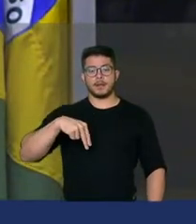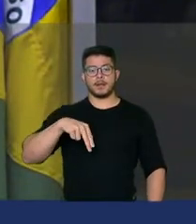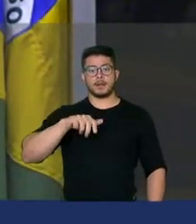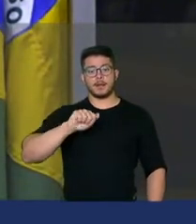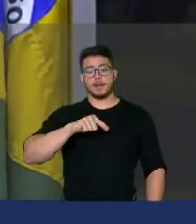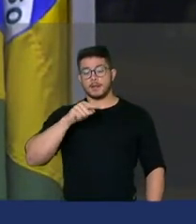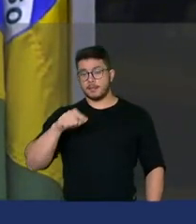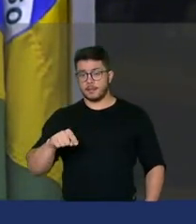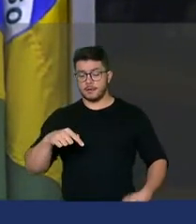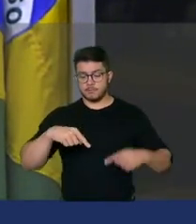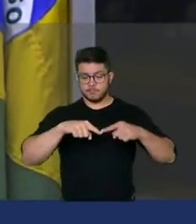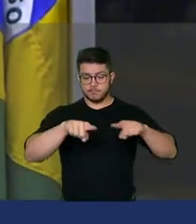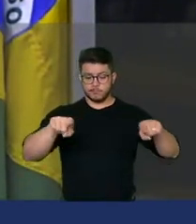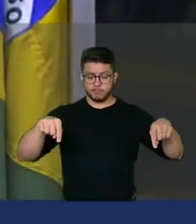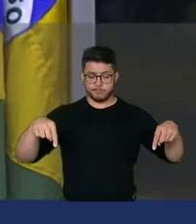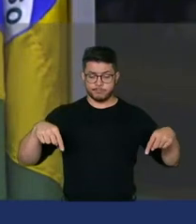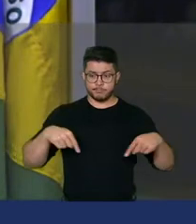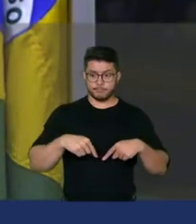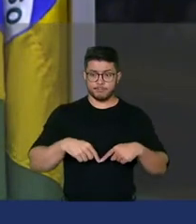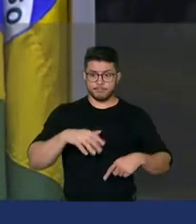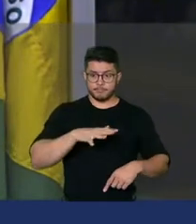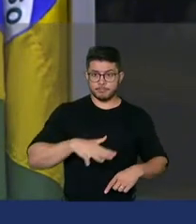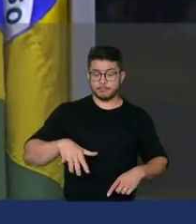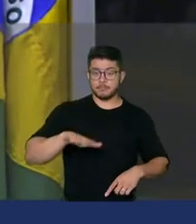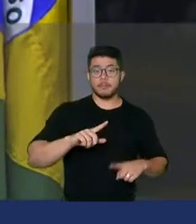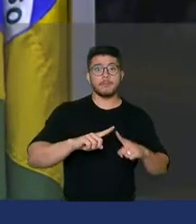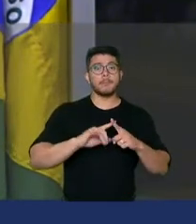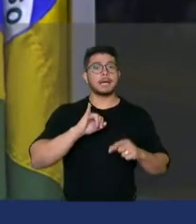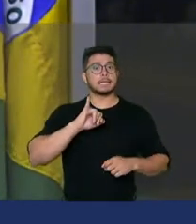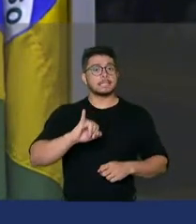O DO MARACANÃE SE OLHAREM O PL 399, DO MARCO REGULATÓRIO DO PLANTIO DE MACONHA NO